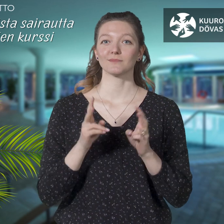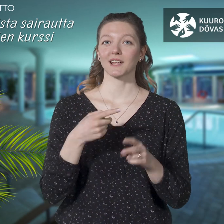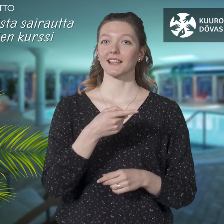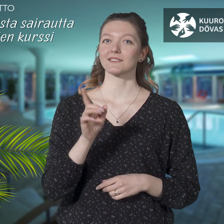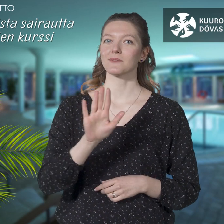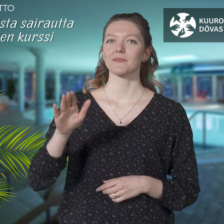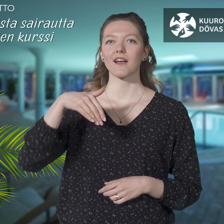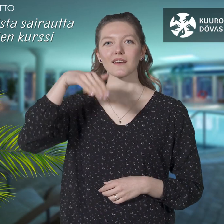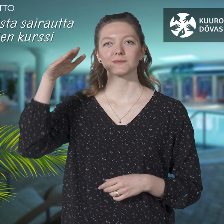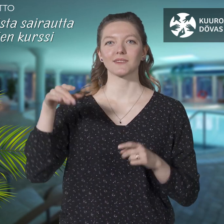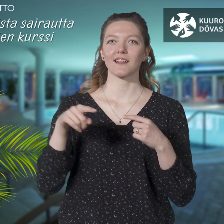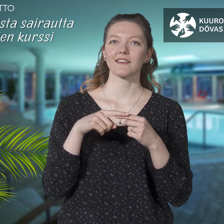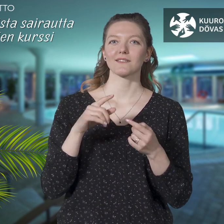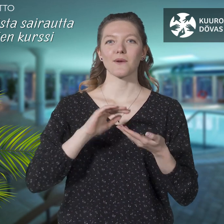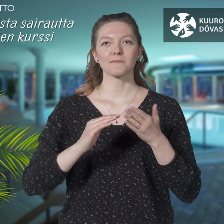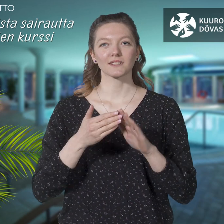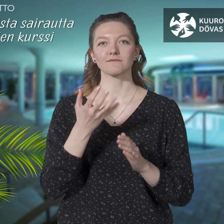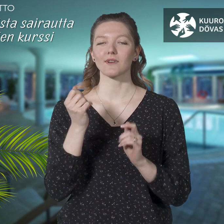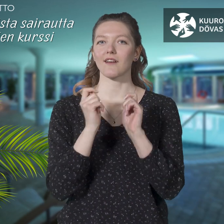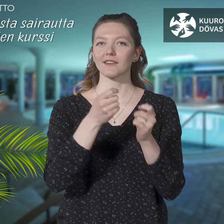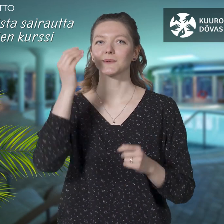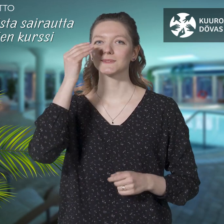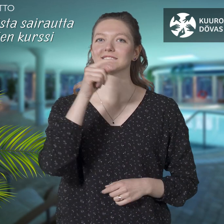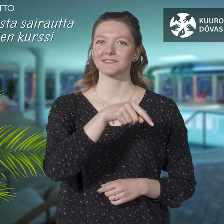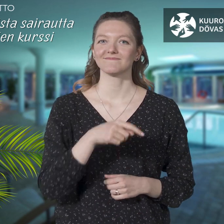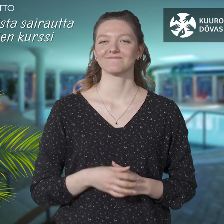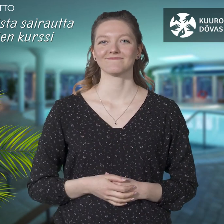Myös osallistujien aikuiset lähiomaiset voivat hakea kurssille.